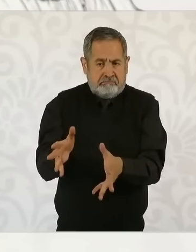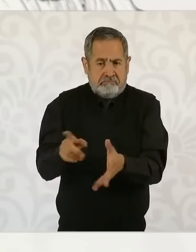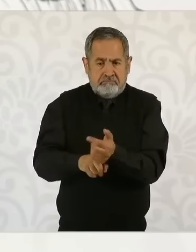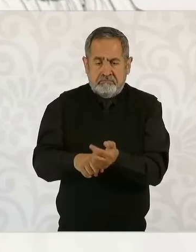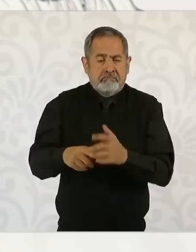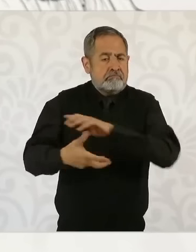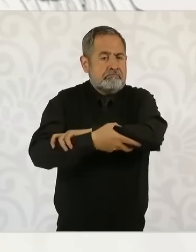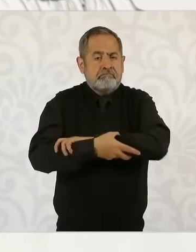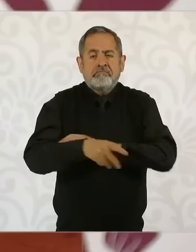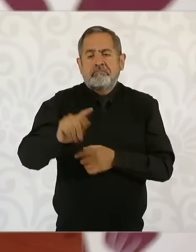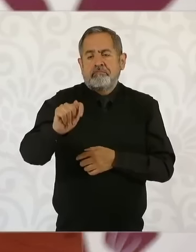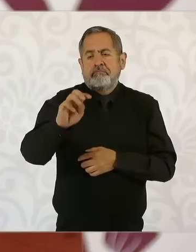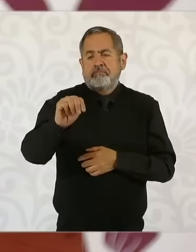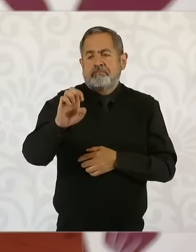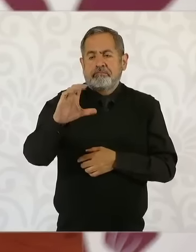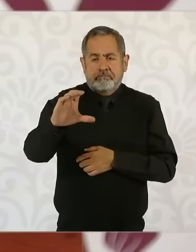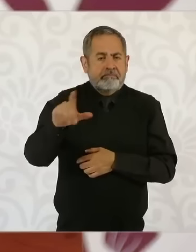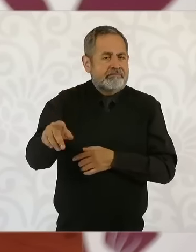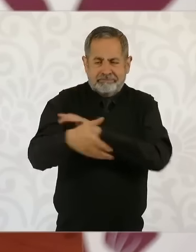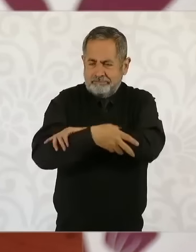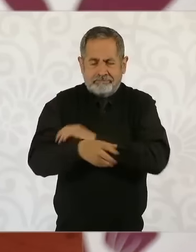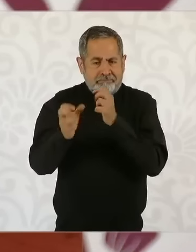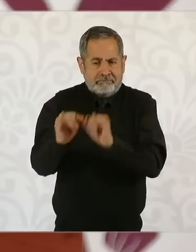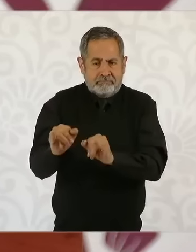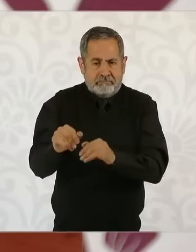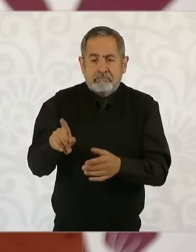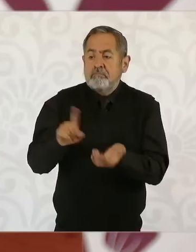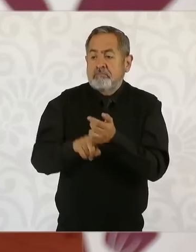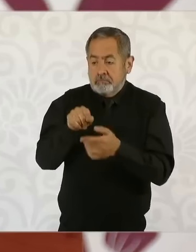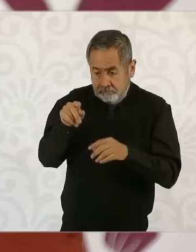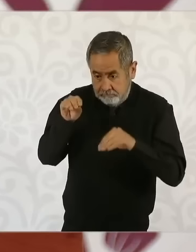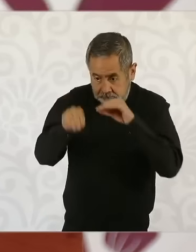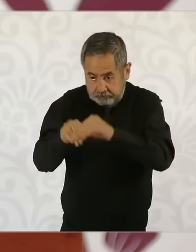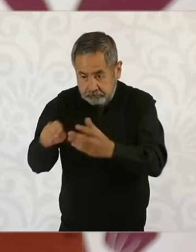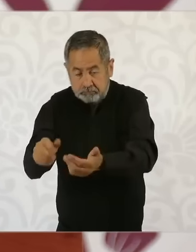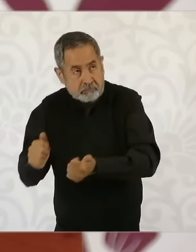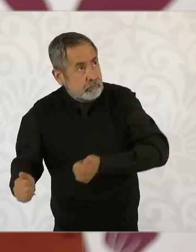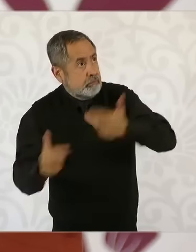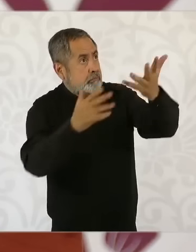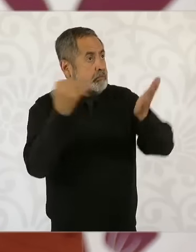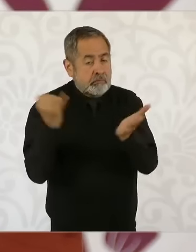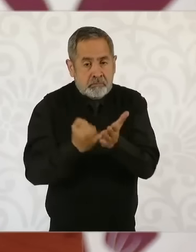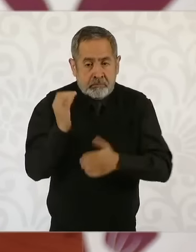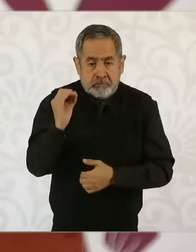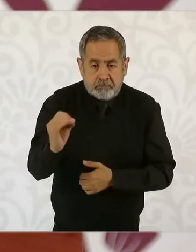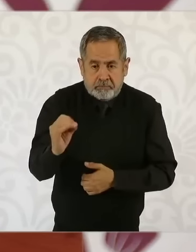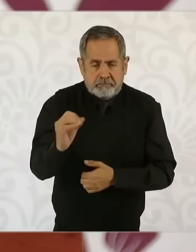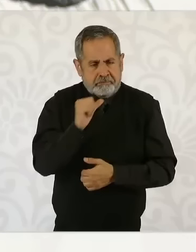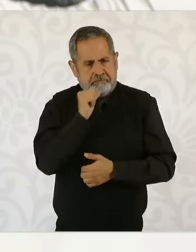tratado comercial con estados unidos si se exporta a través del tratado son cero aranceles entonces